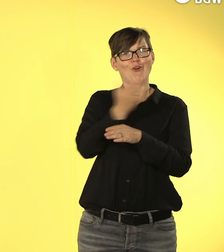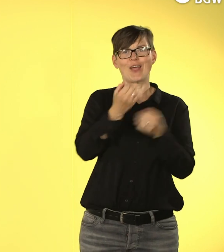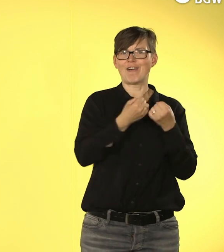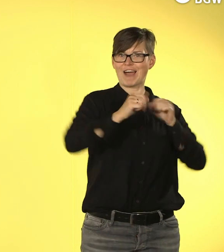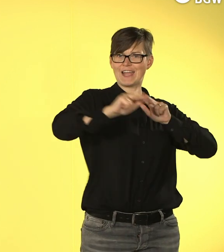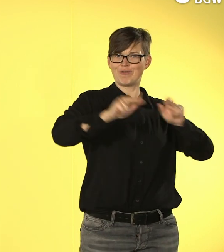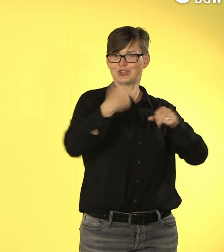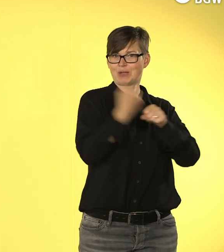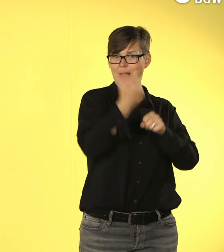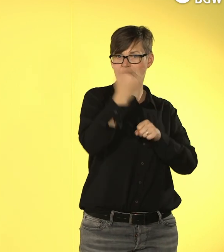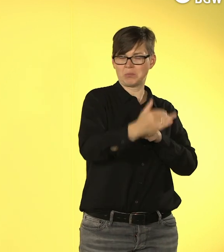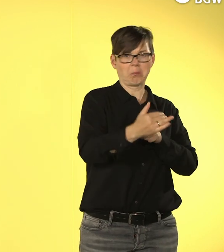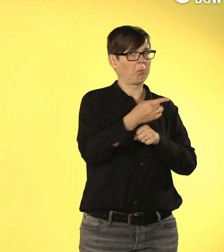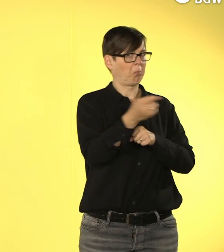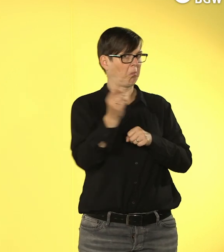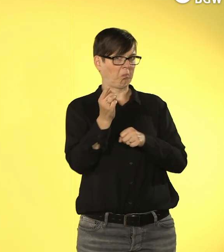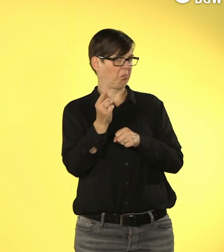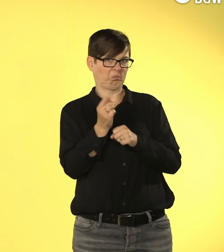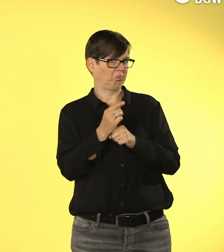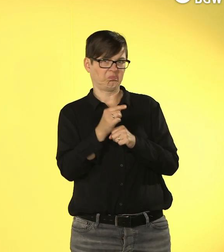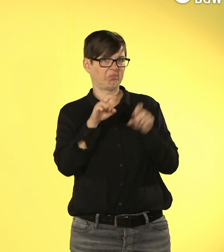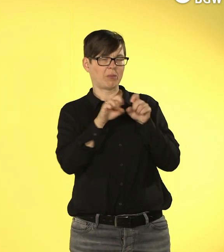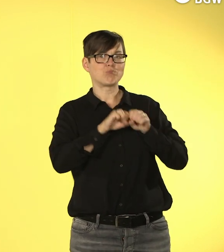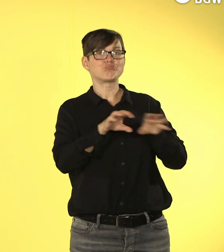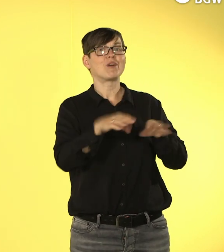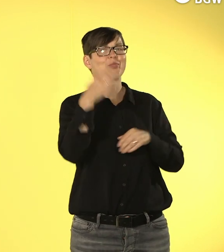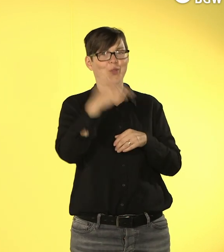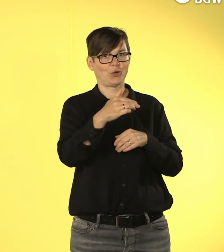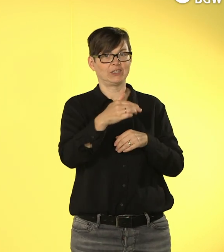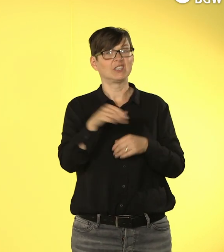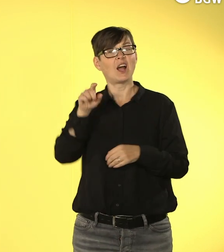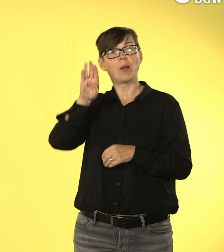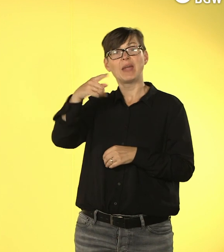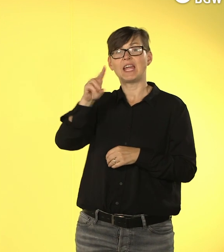Ich komme aus der freien Wirtschaft. Da tut die BGW viel für ihre Mitarbeiter.